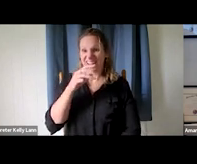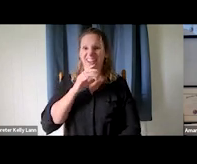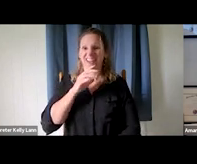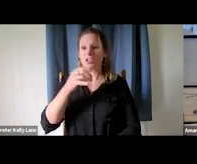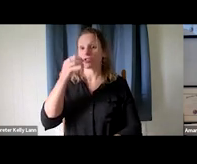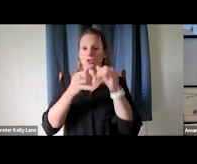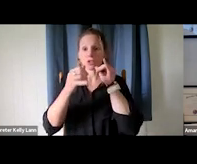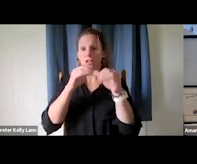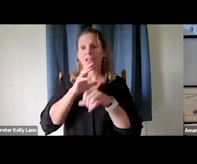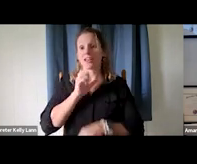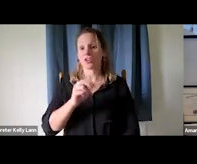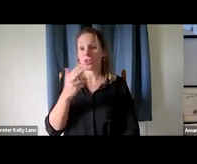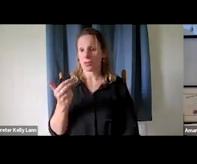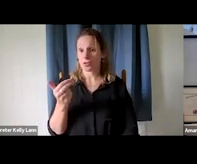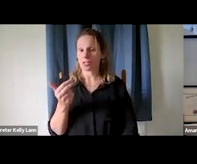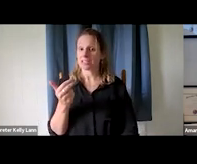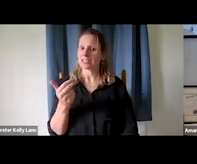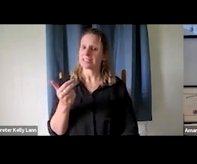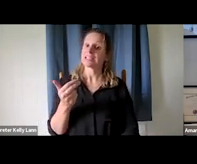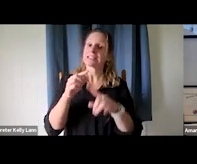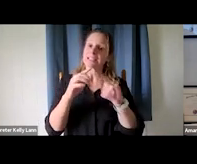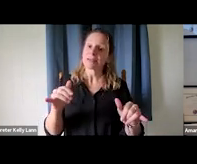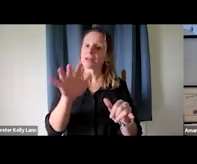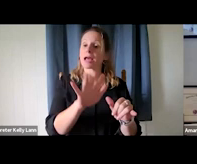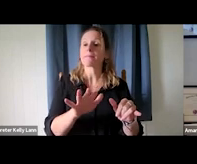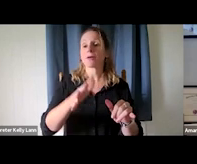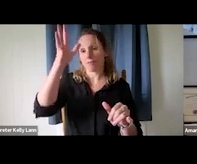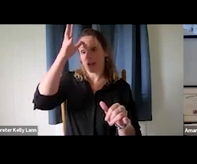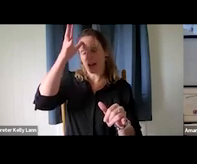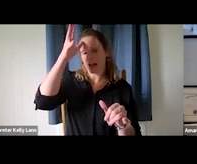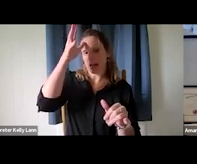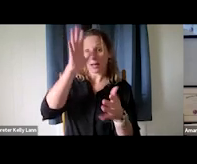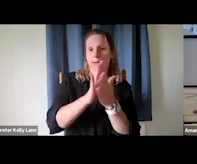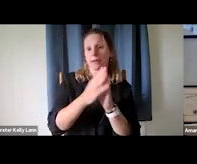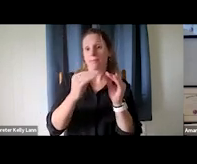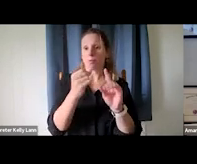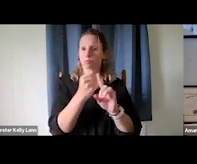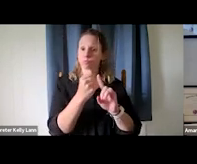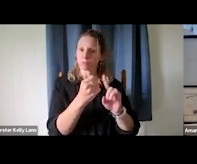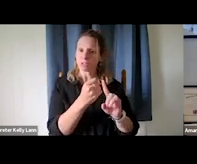más o menos cuando los abusos de su padre se hicieron más violentos. Así que eso muestra la relación